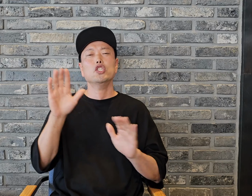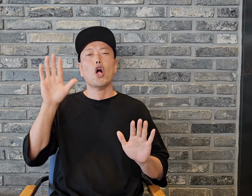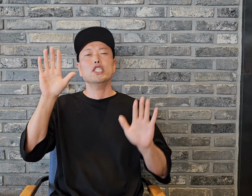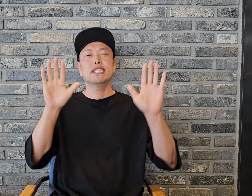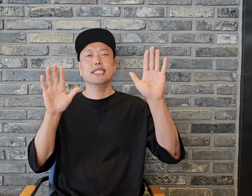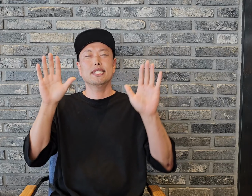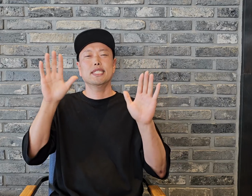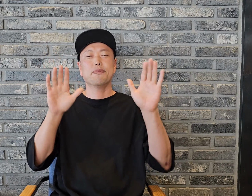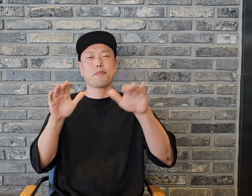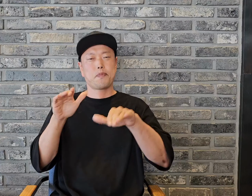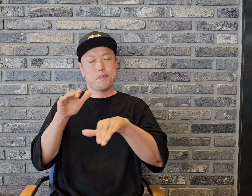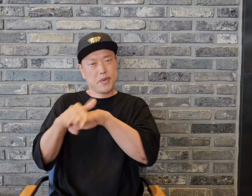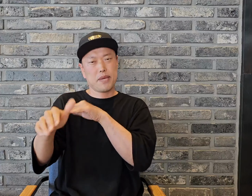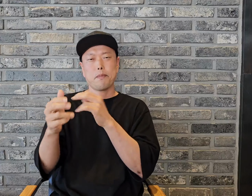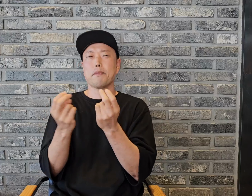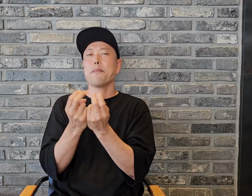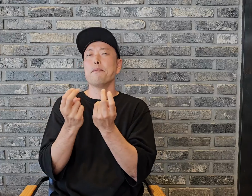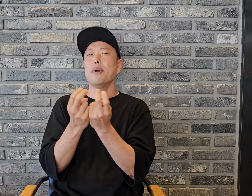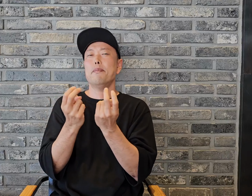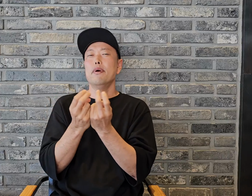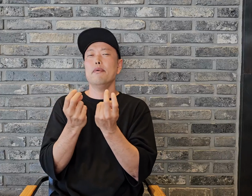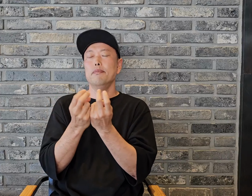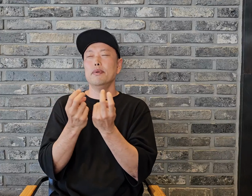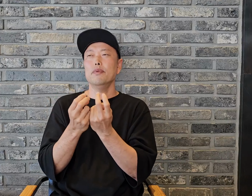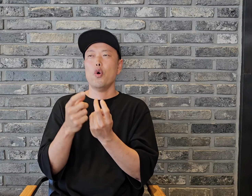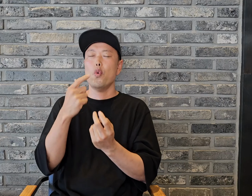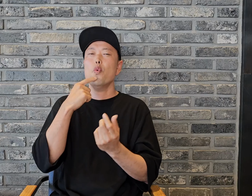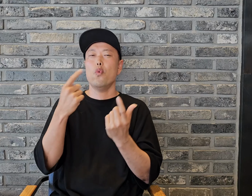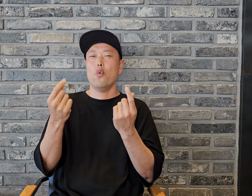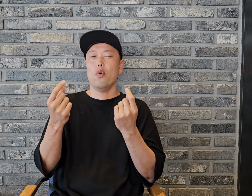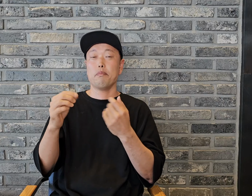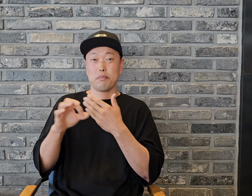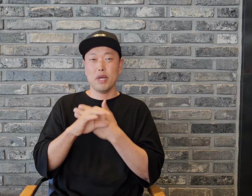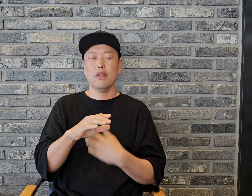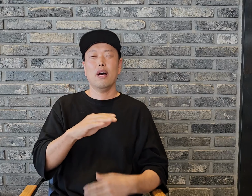ジェスチャーや表情を練習すれば、